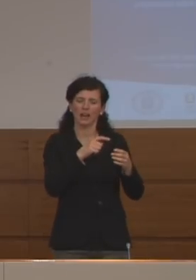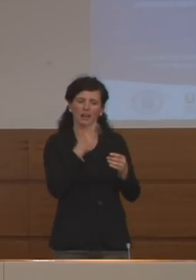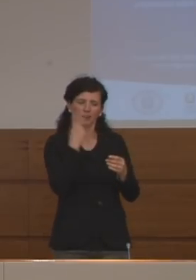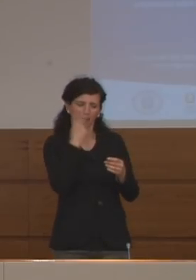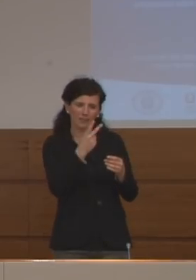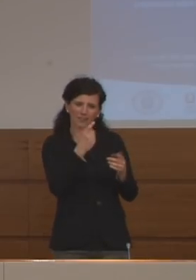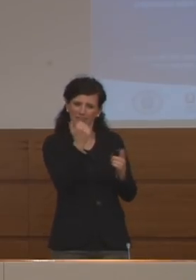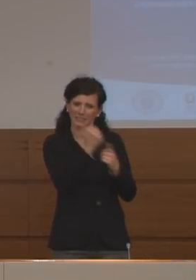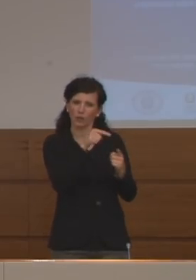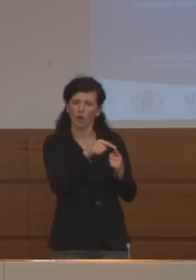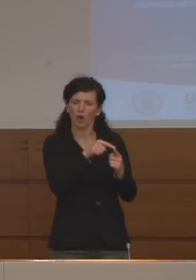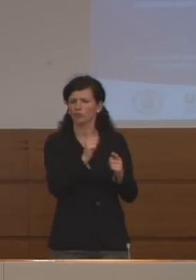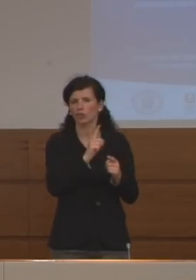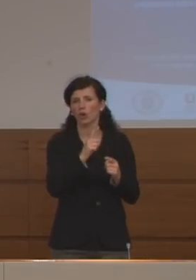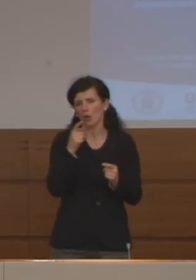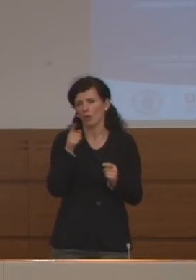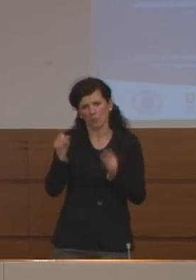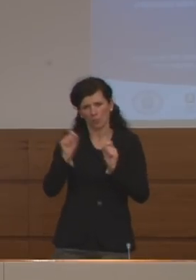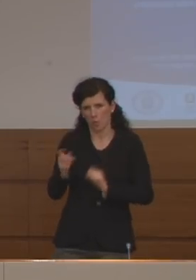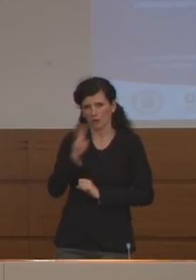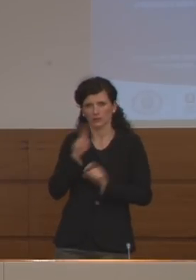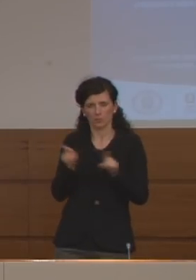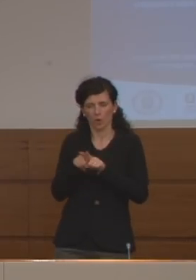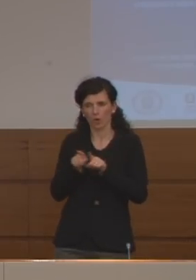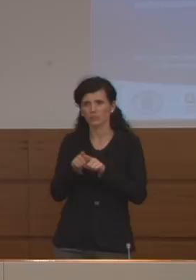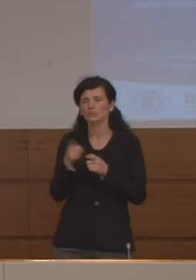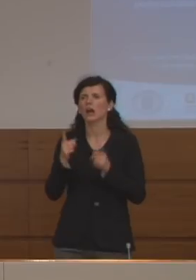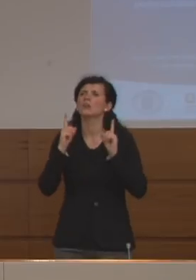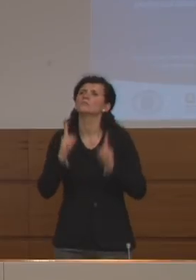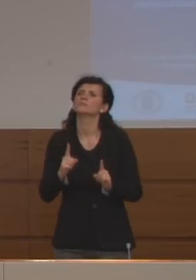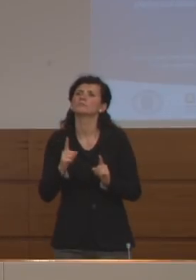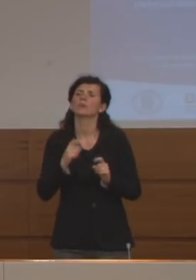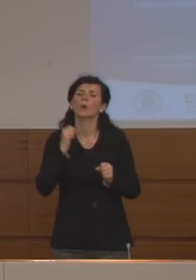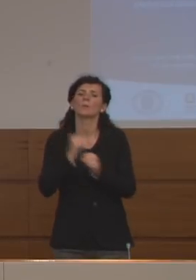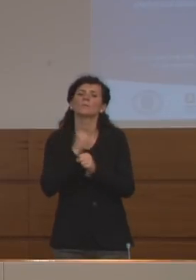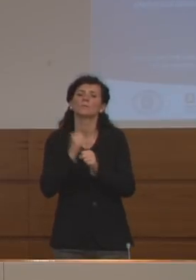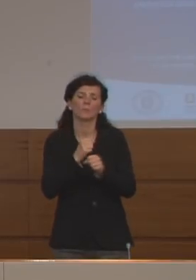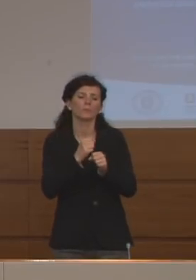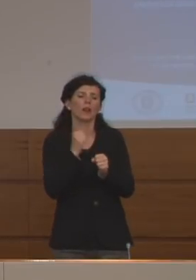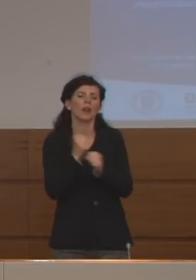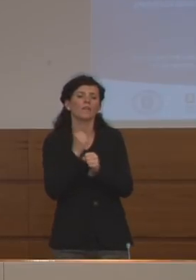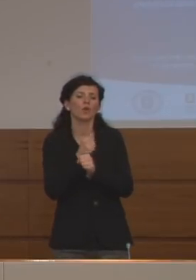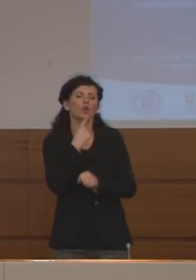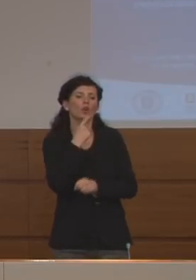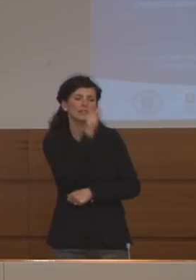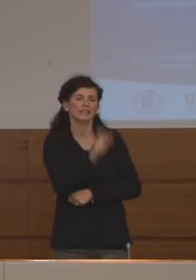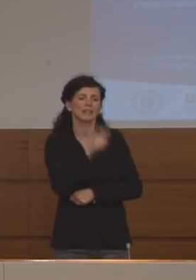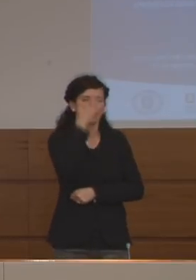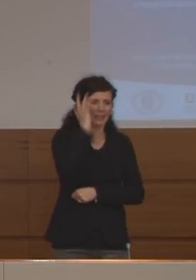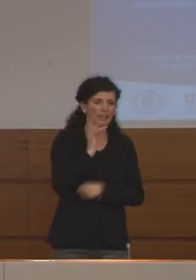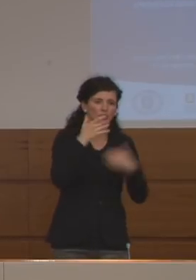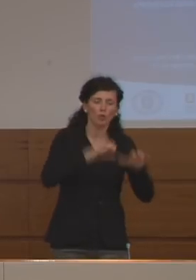anche sulle professioni. Cioè un esempio di quelle che sono le professioni meno a rischio, quelle più a rischio. Grazie.